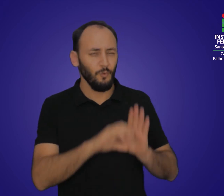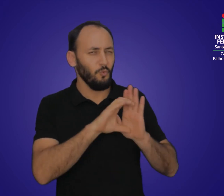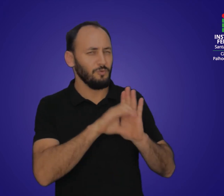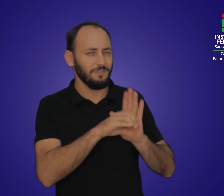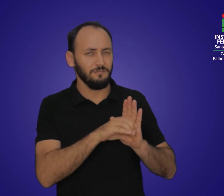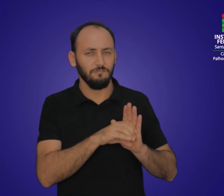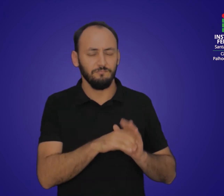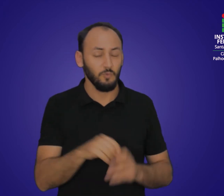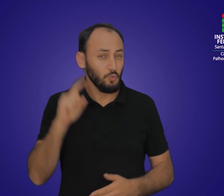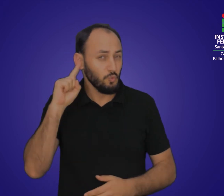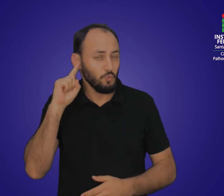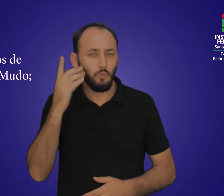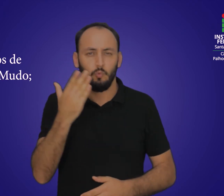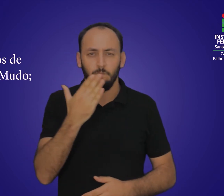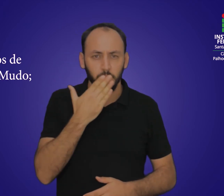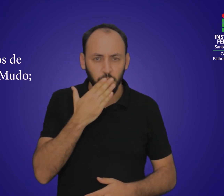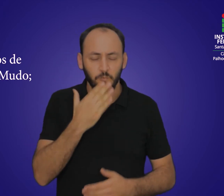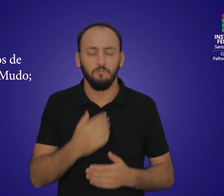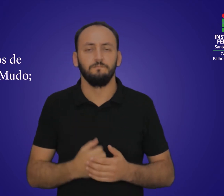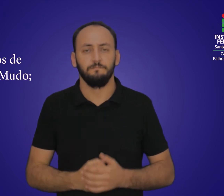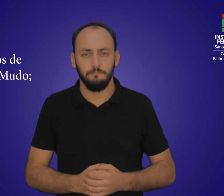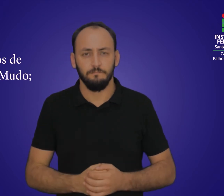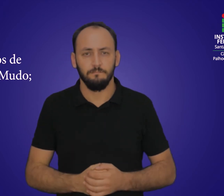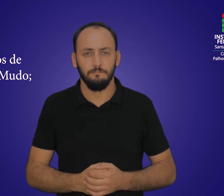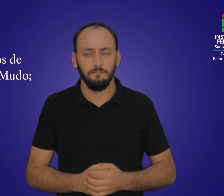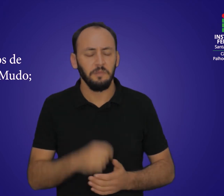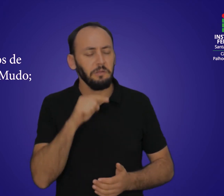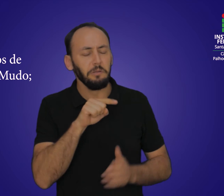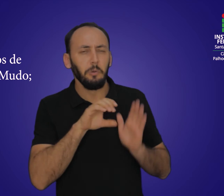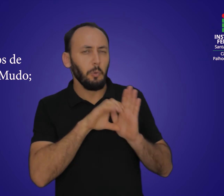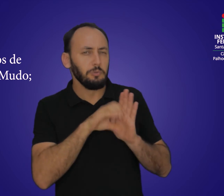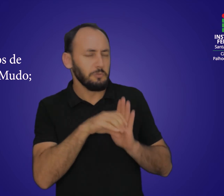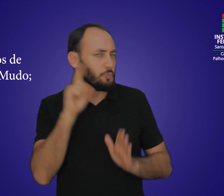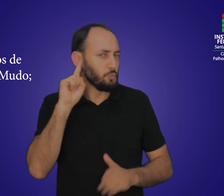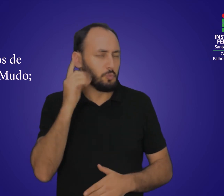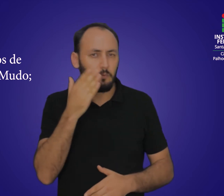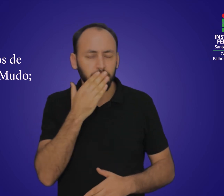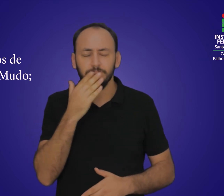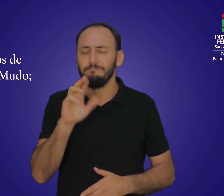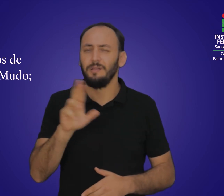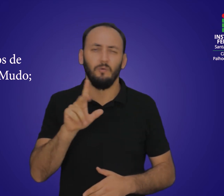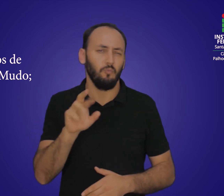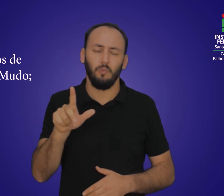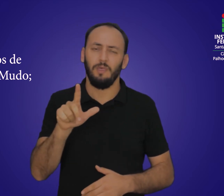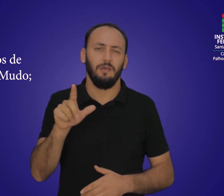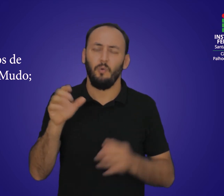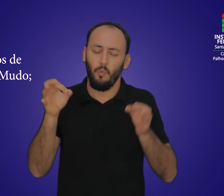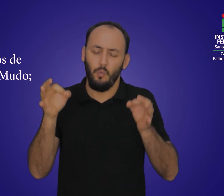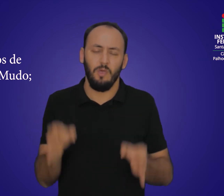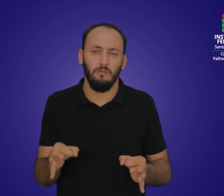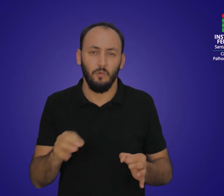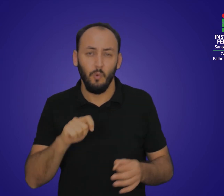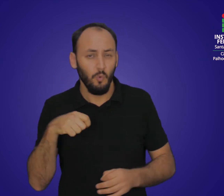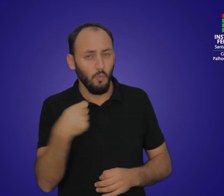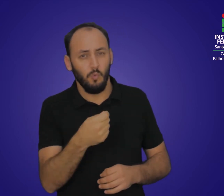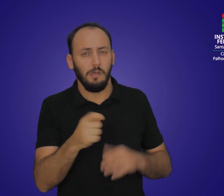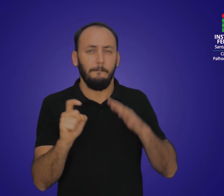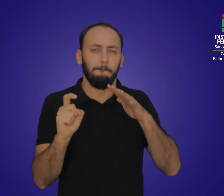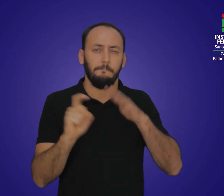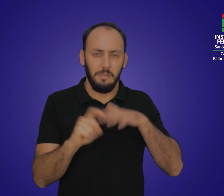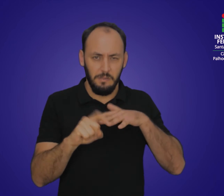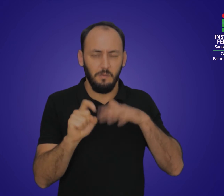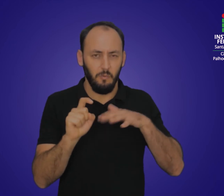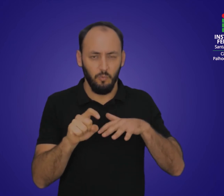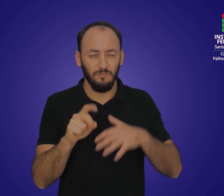O conceito de surdo-mudo: termo incorreto, pejorativo.